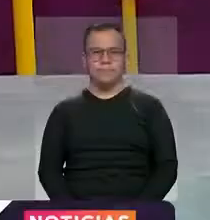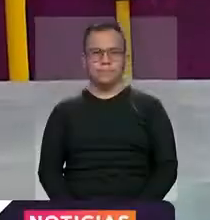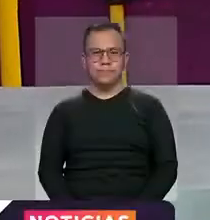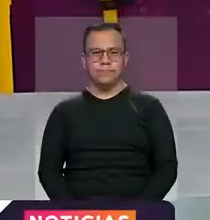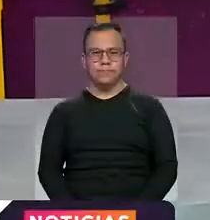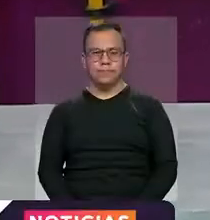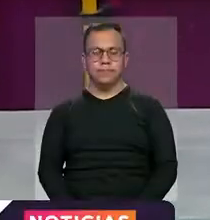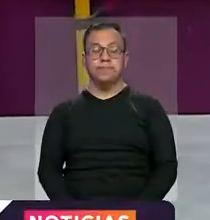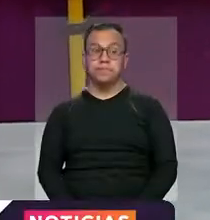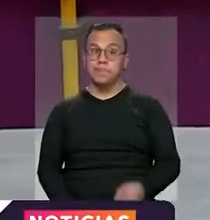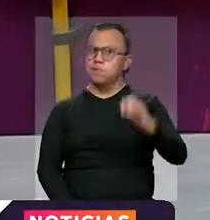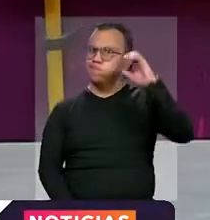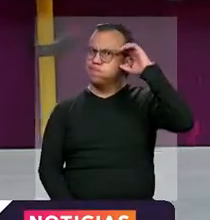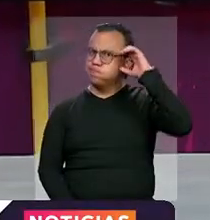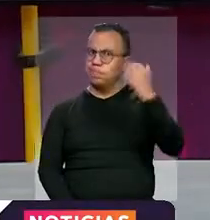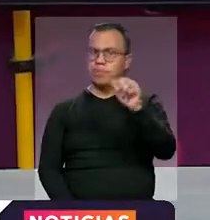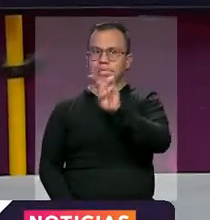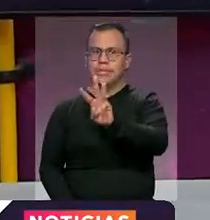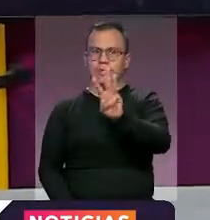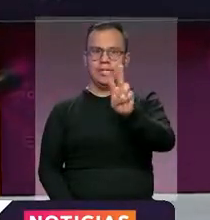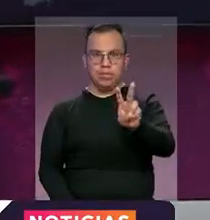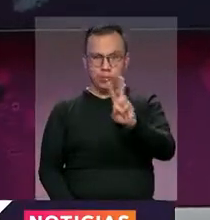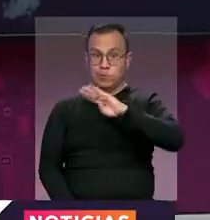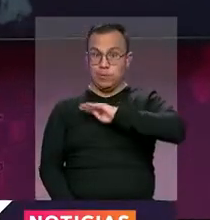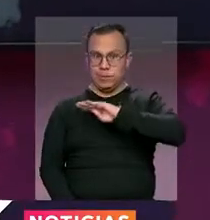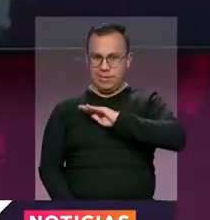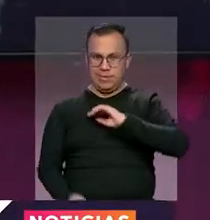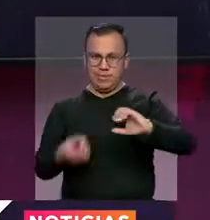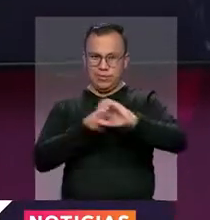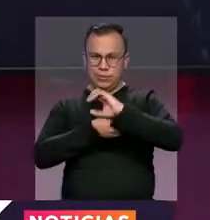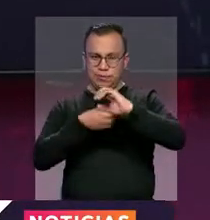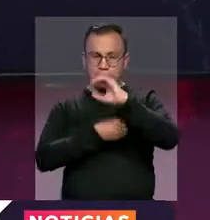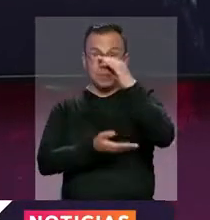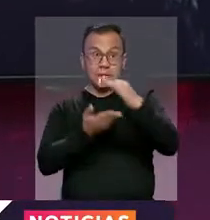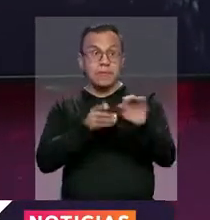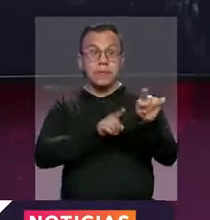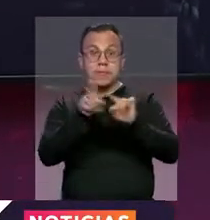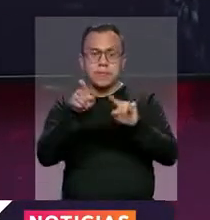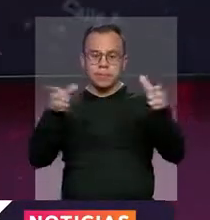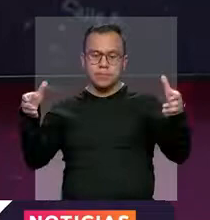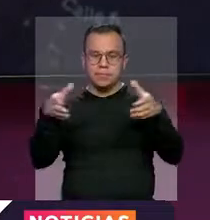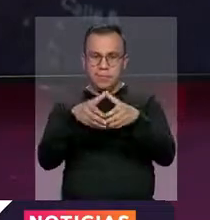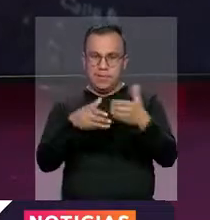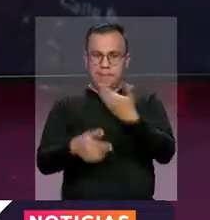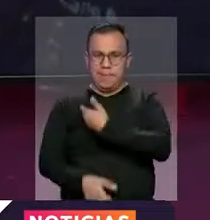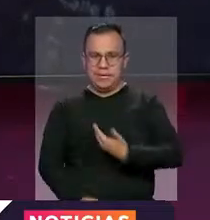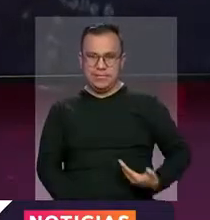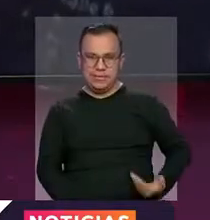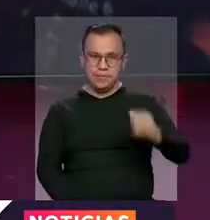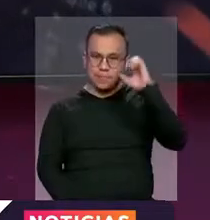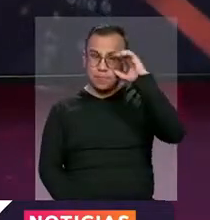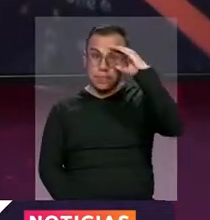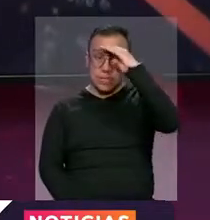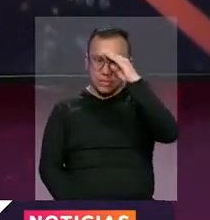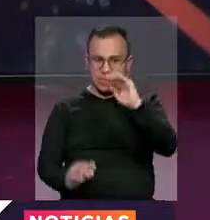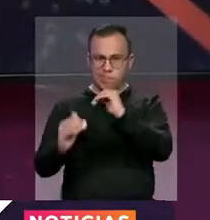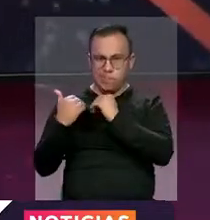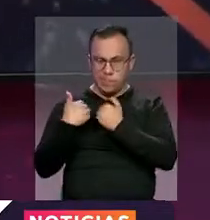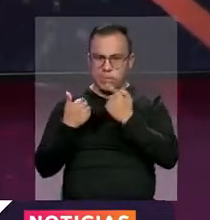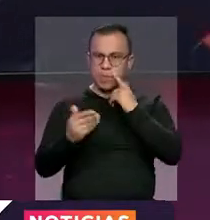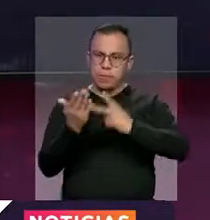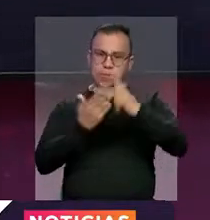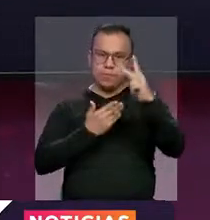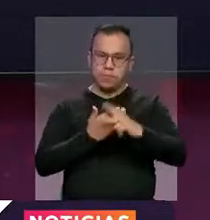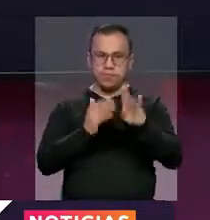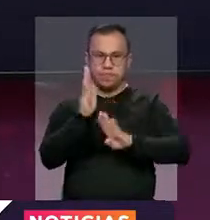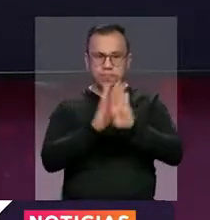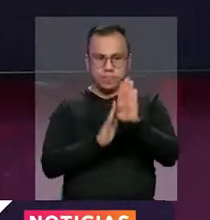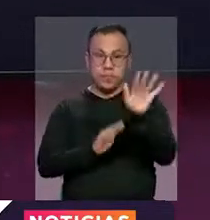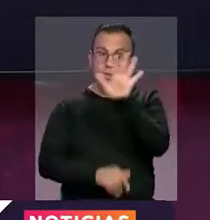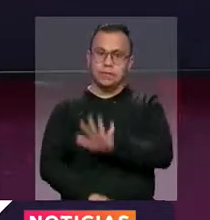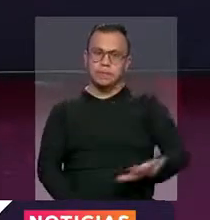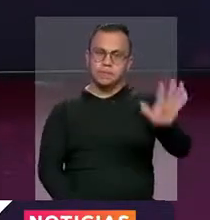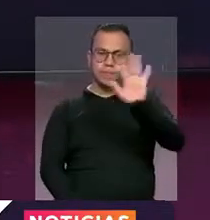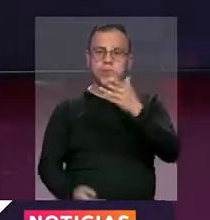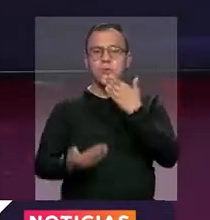CAPITAL.